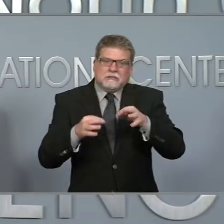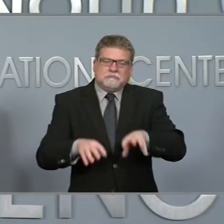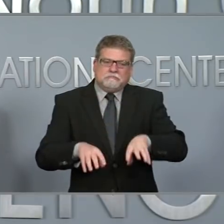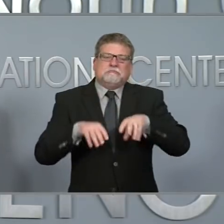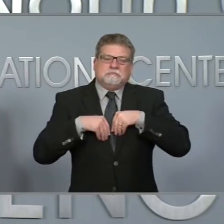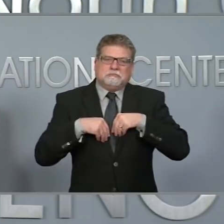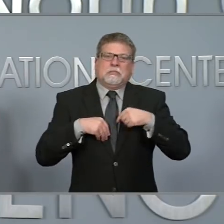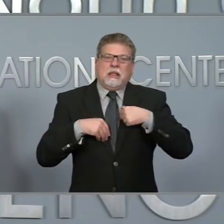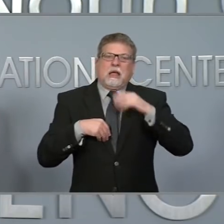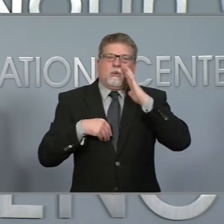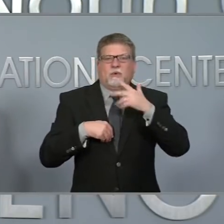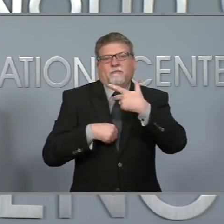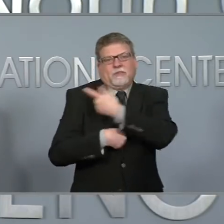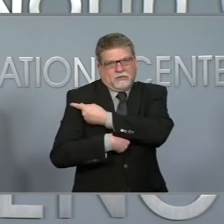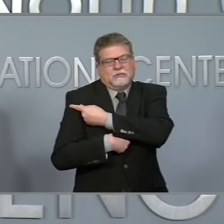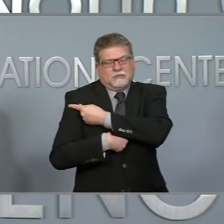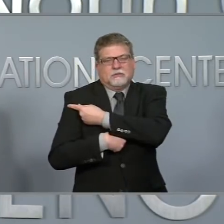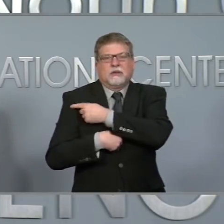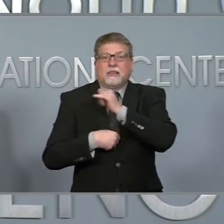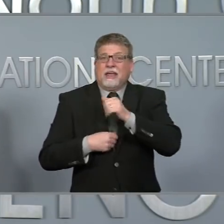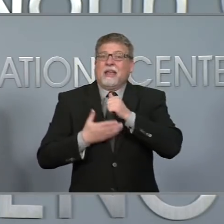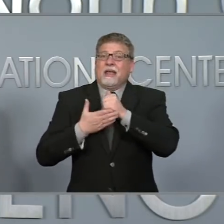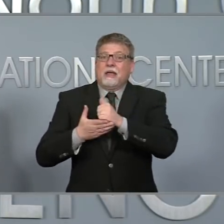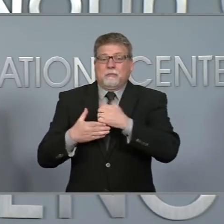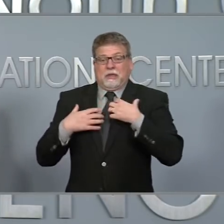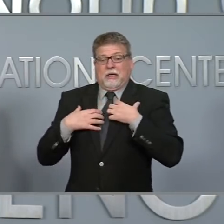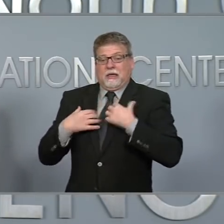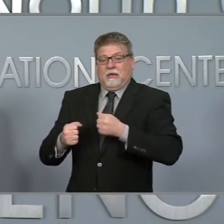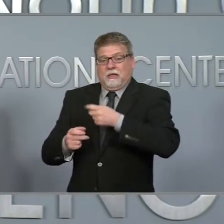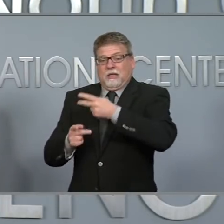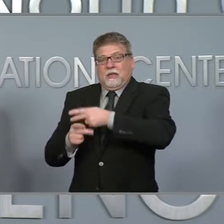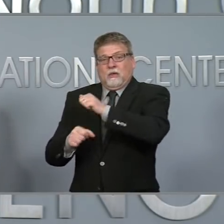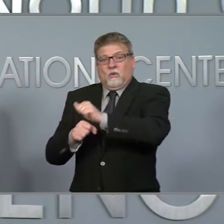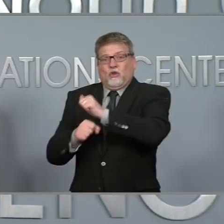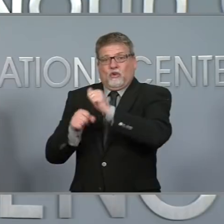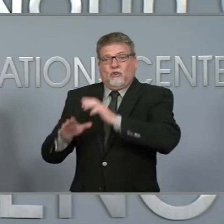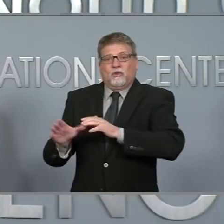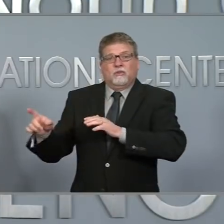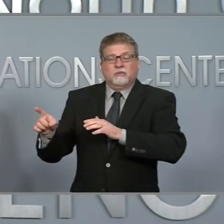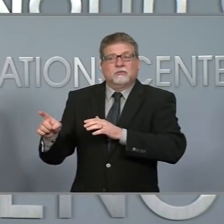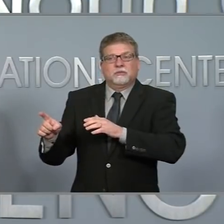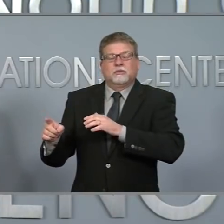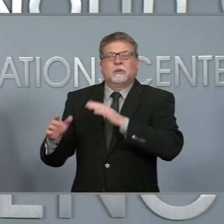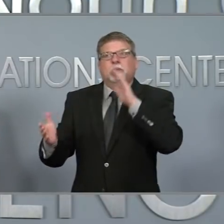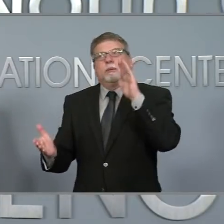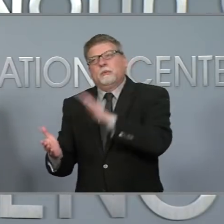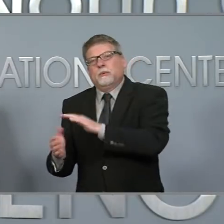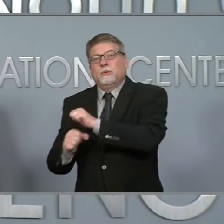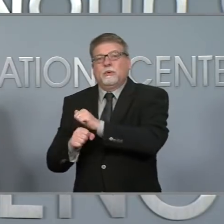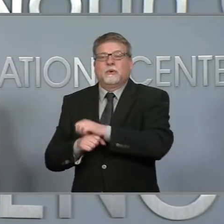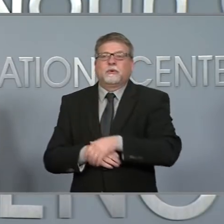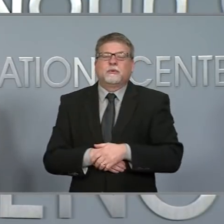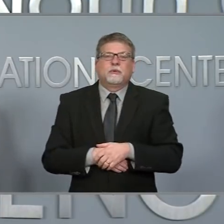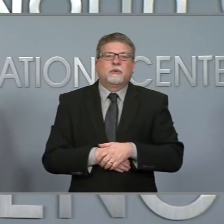primera filial, los trabajadores